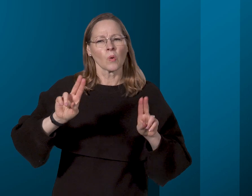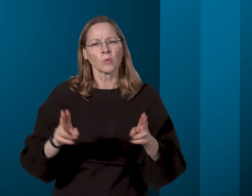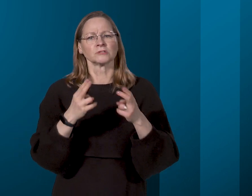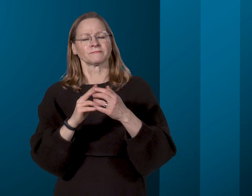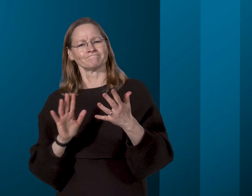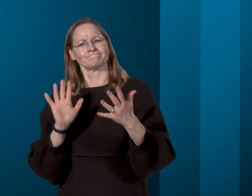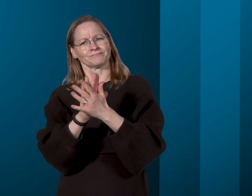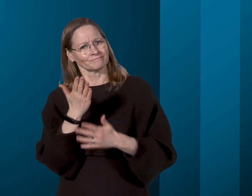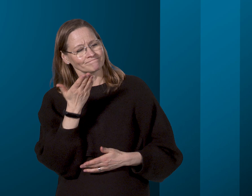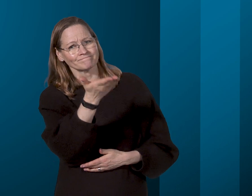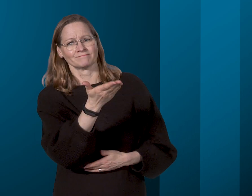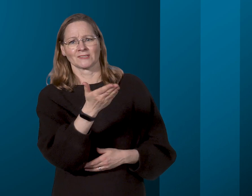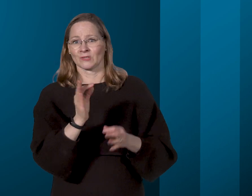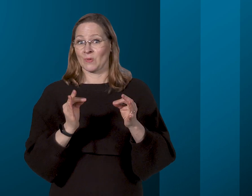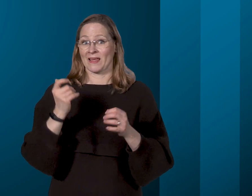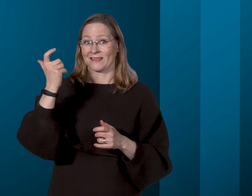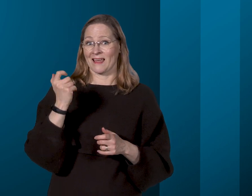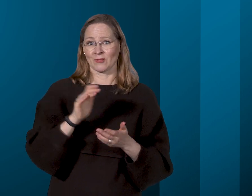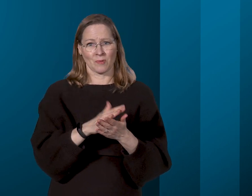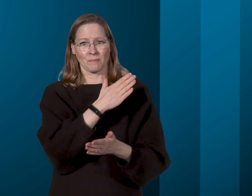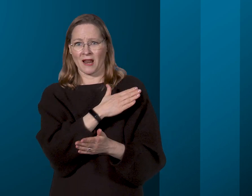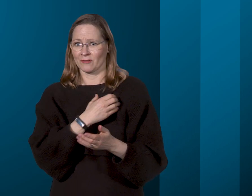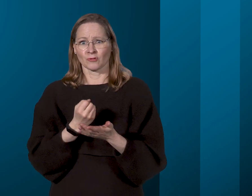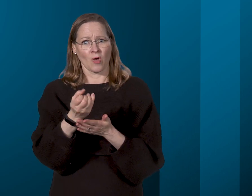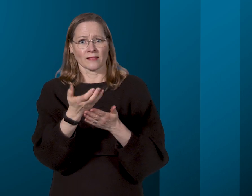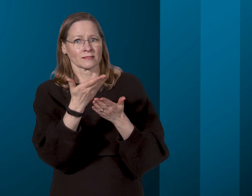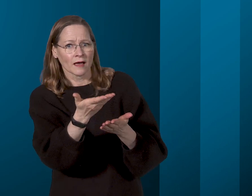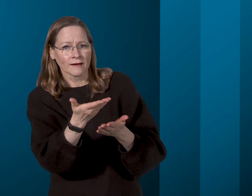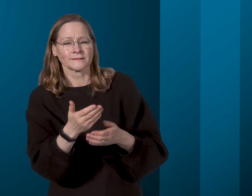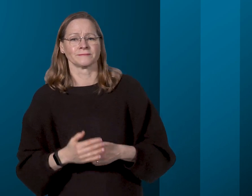uusi vastalause sille, miten Kela tuottaa tulkkauspalveluita.